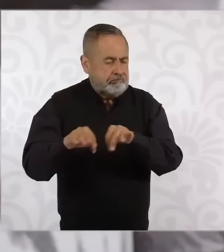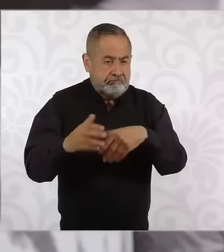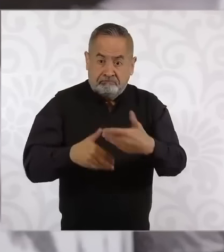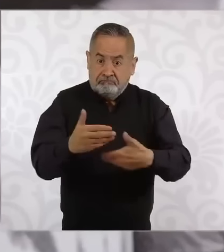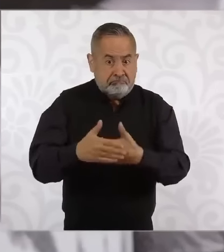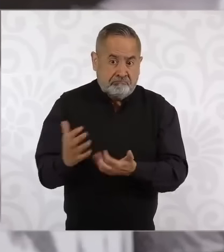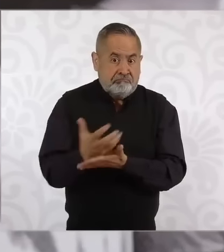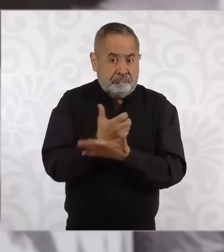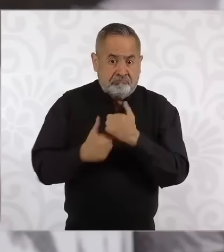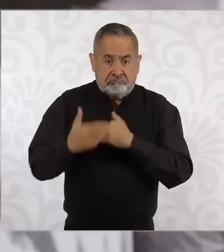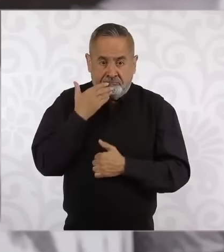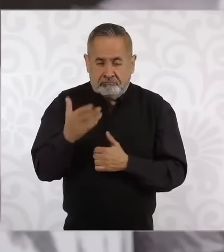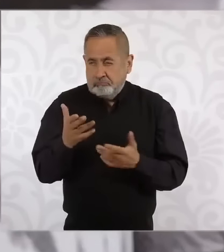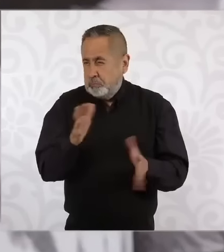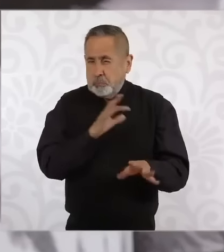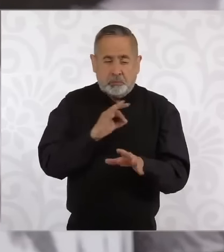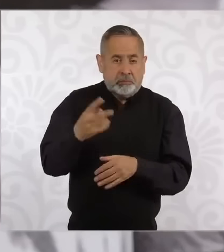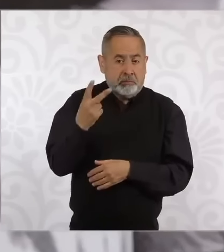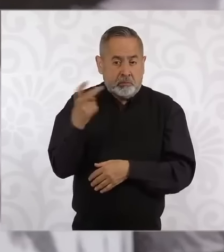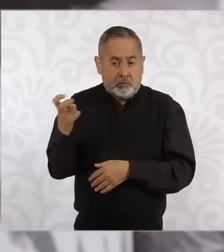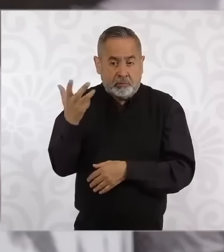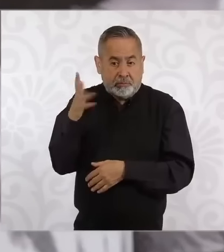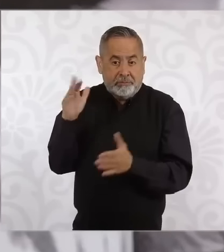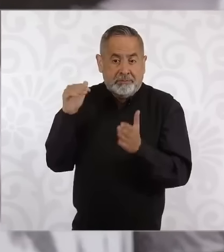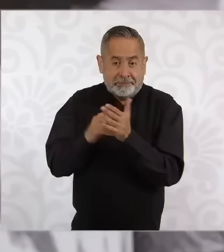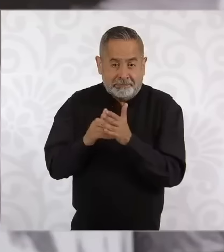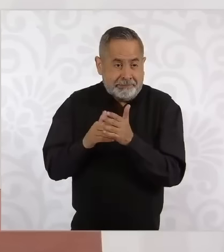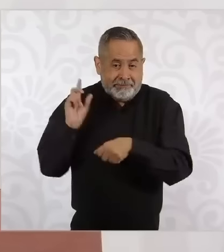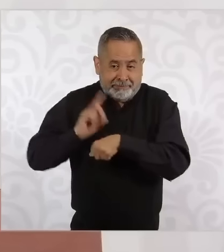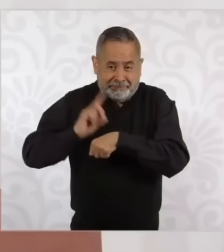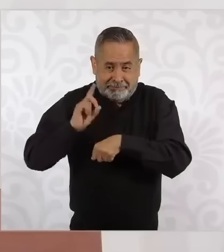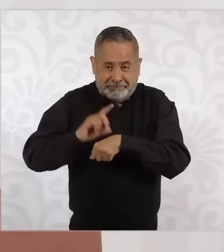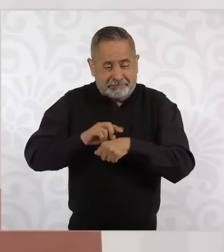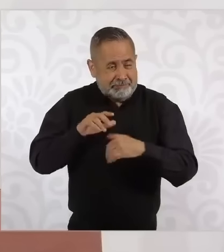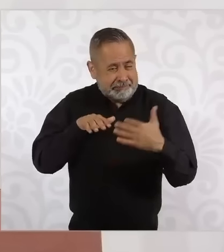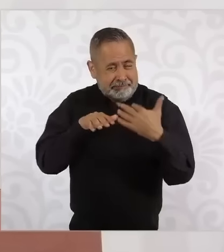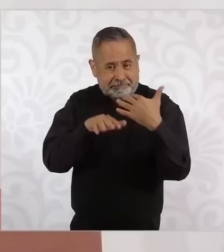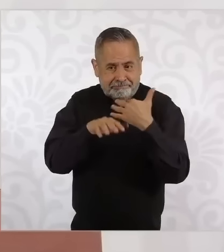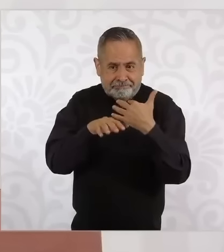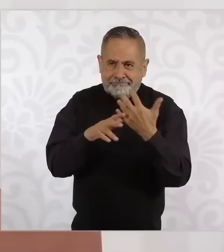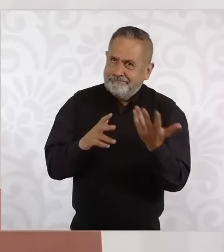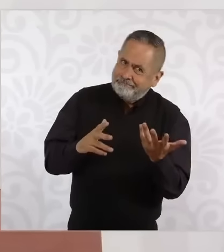estamos estimando como 210,000 vehículos diarios, lo que hace una necesidad inmediata de poder